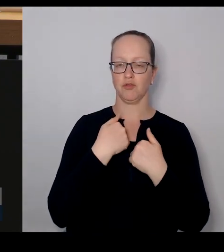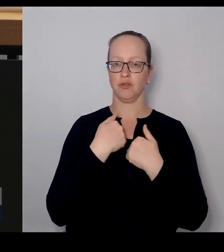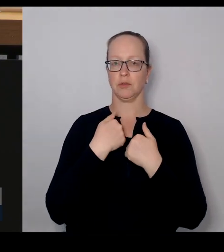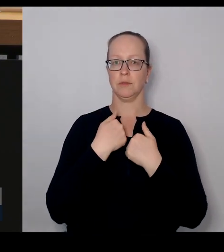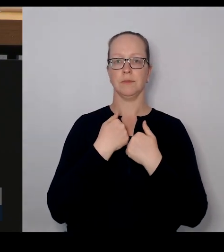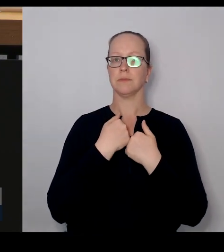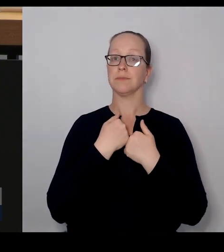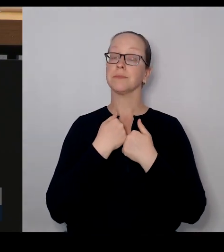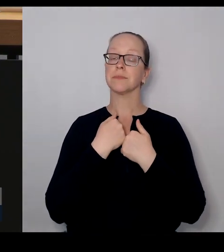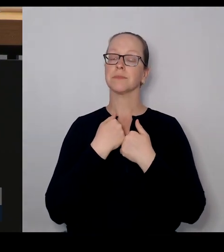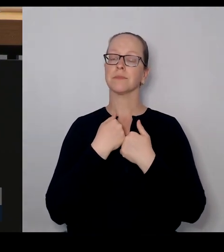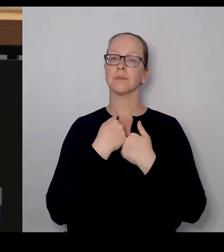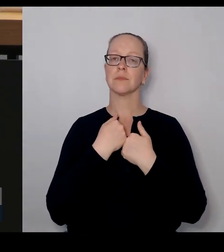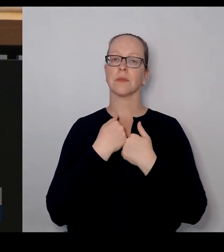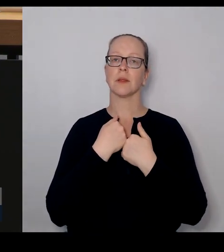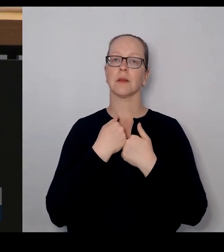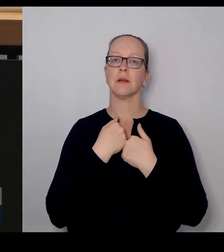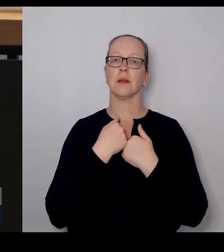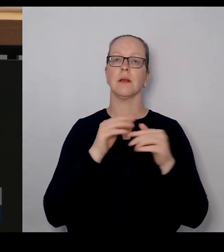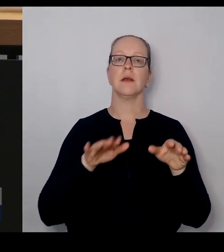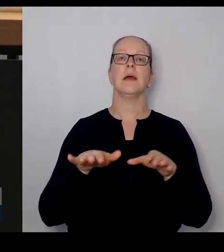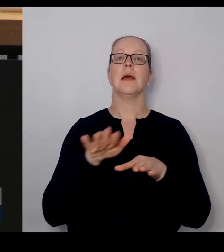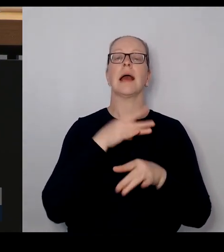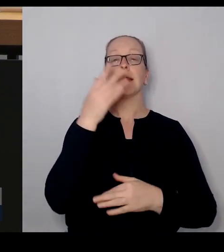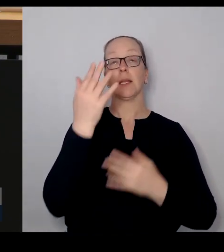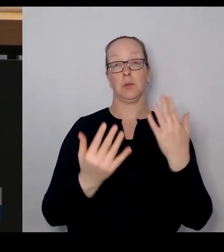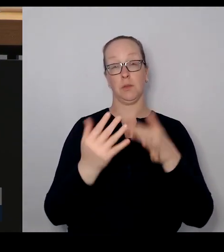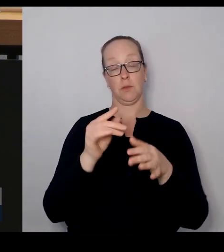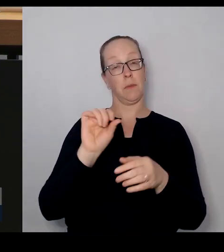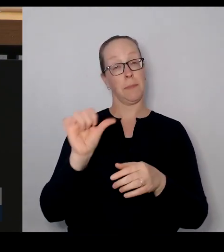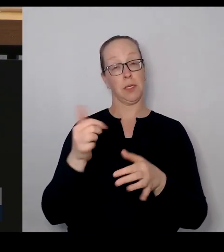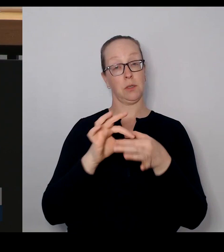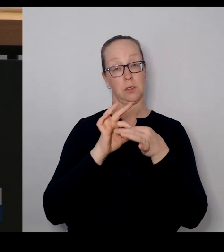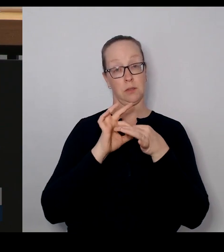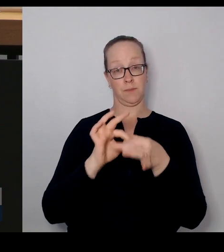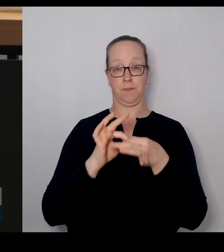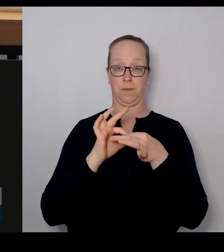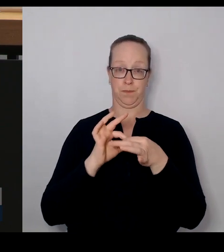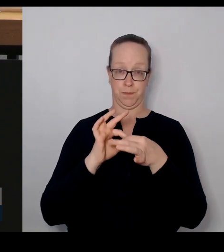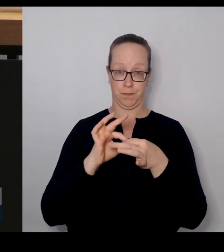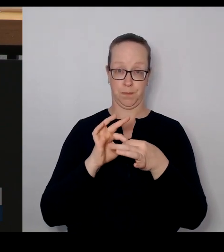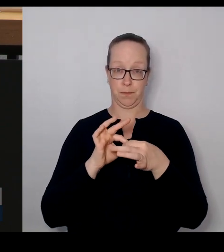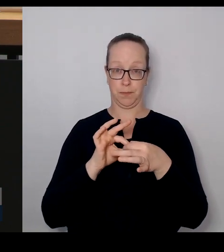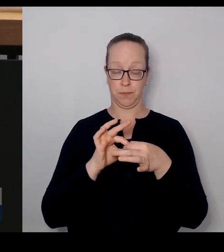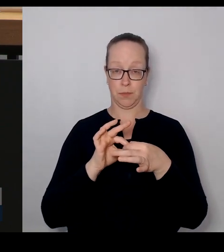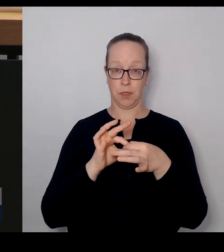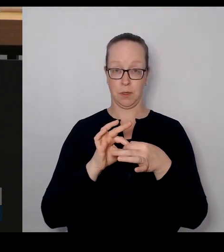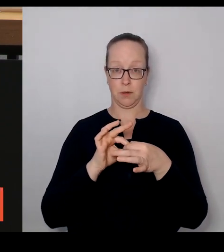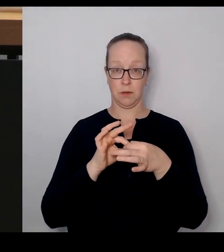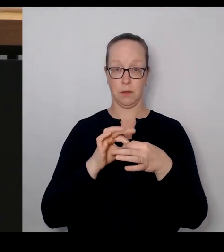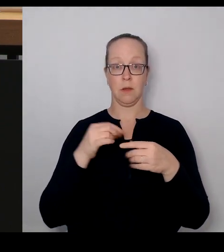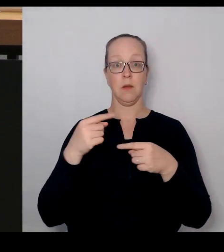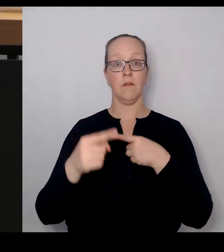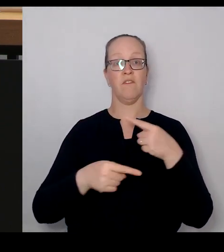Aufarbeitung der der der Verfahren beim Rechnungshof, beim RBB uns hier aufgeschrieben und gefordert hat